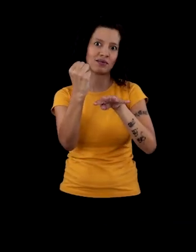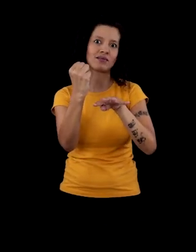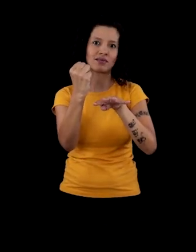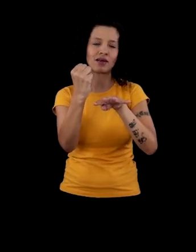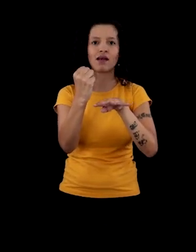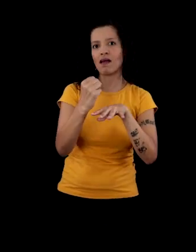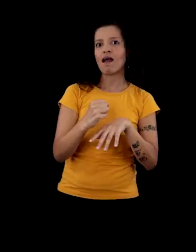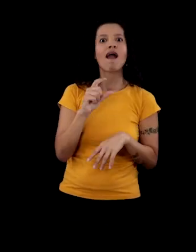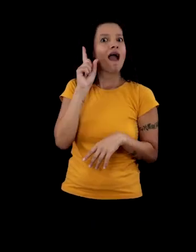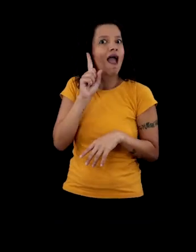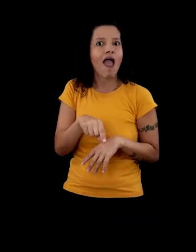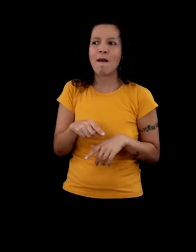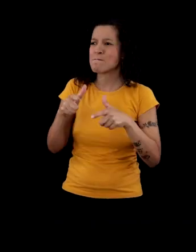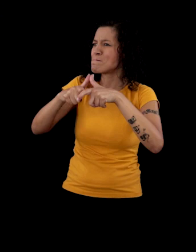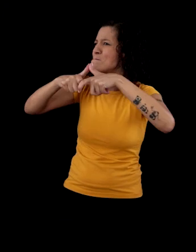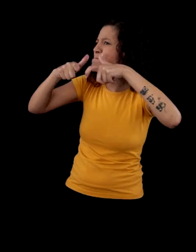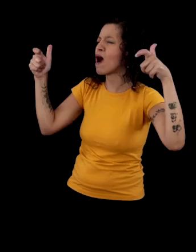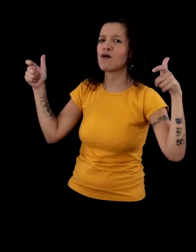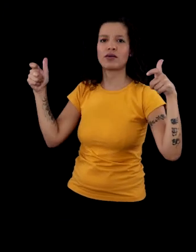é quase unânime.